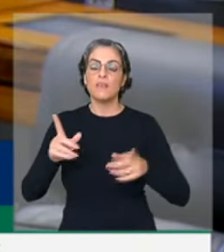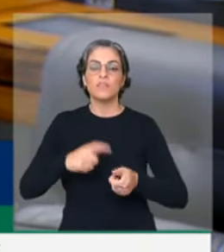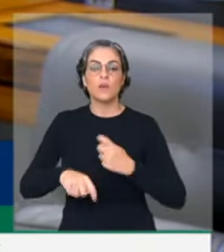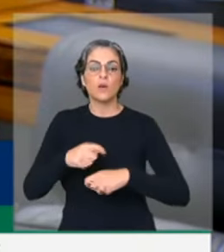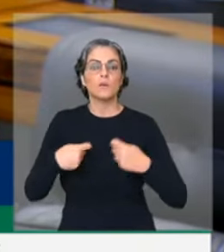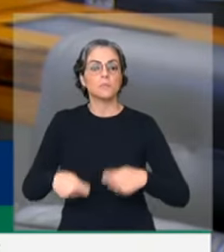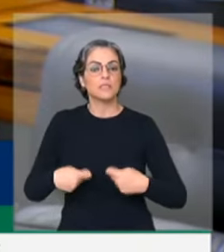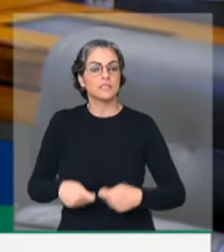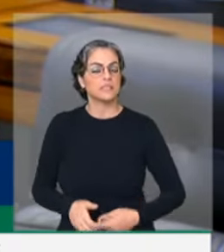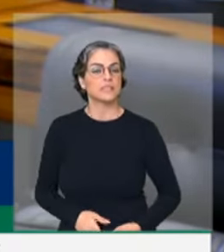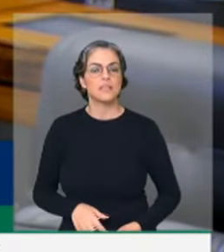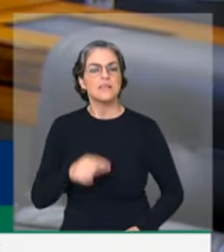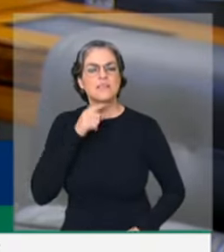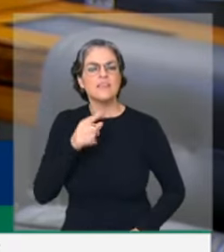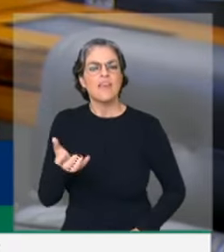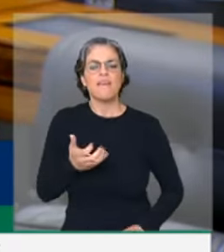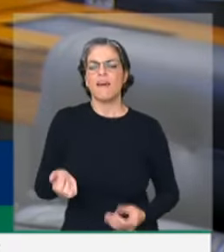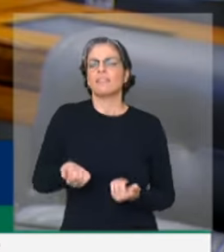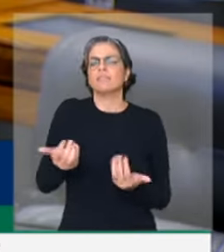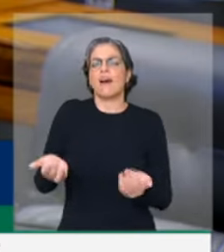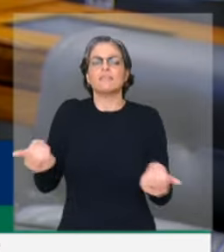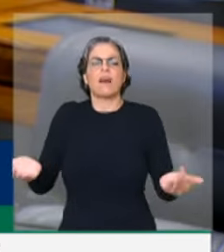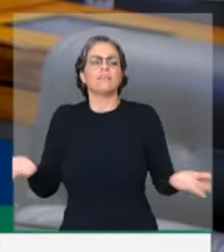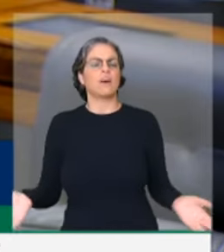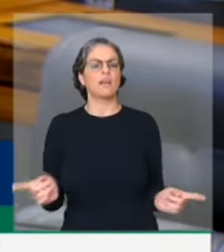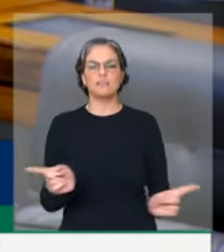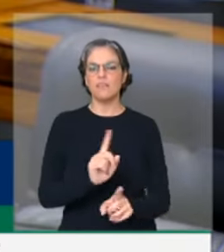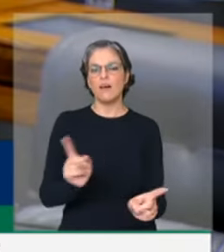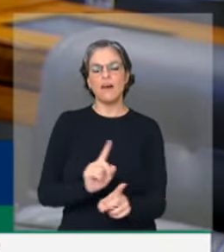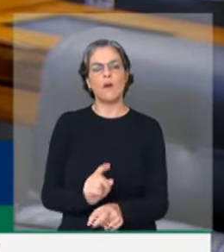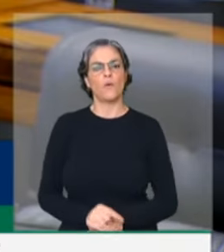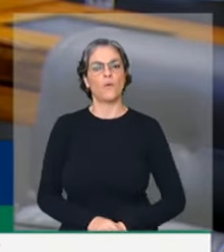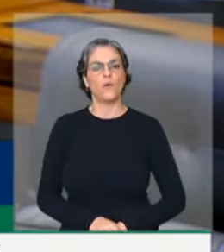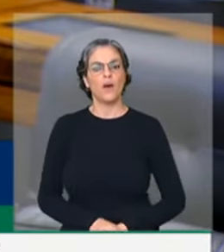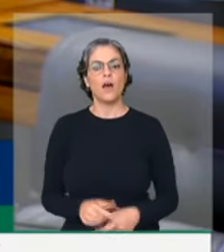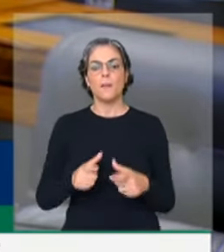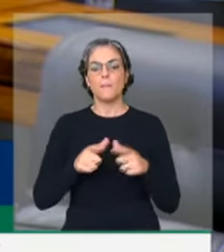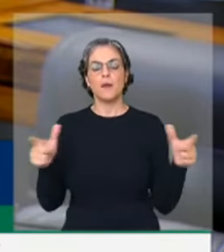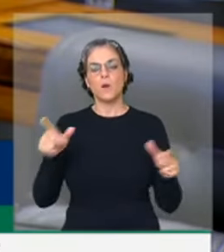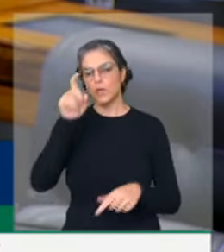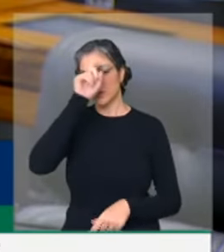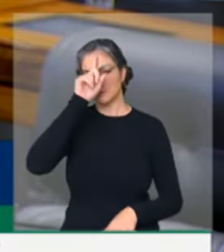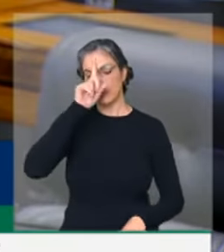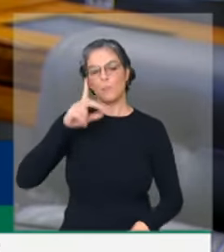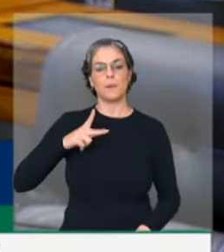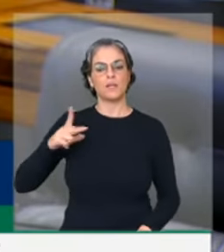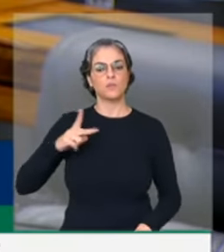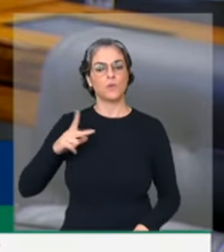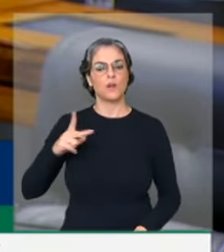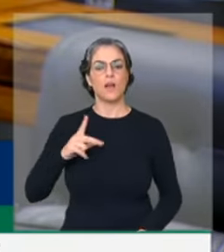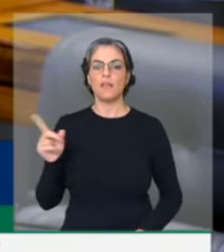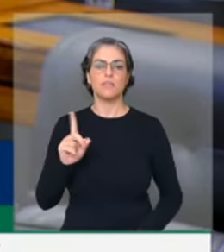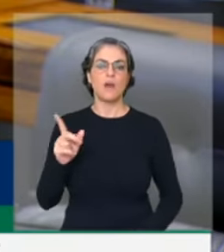PRIVADOS NÃO FORAM A FAVOR... PORQUE TEREMOS QUE SUSPENDER... AS CIRURGIAS ELETIVAS. POR ISSO AQUI... EU